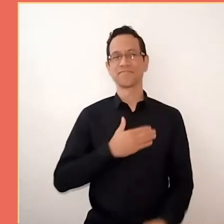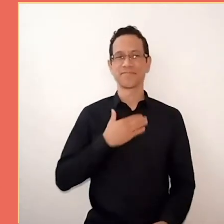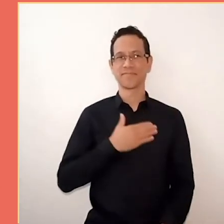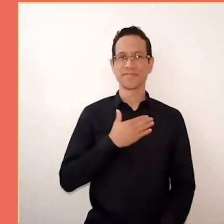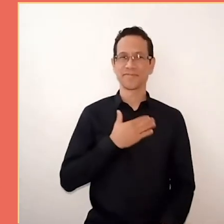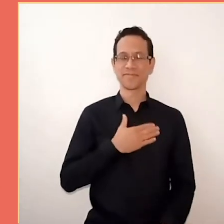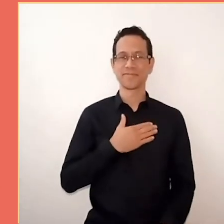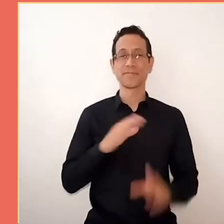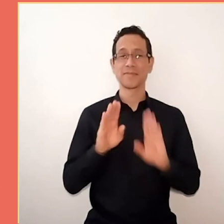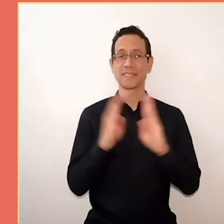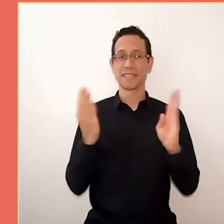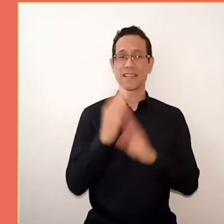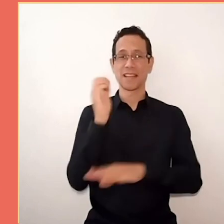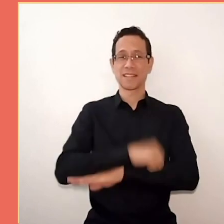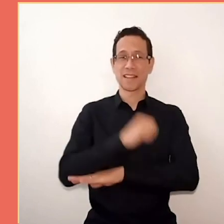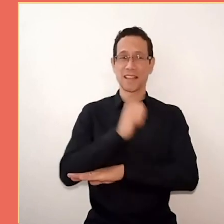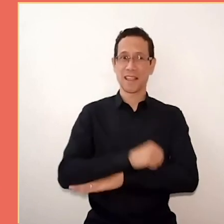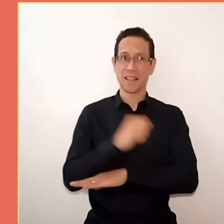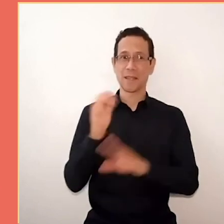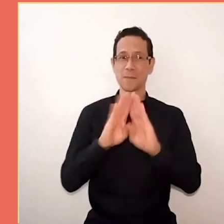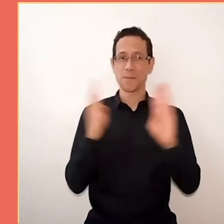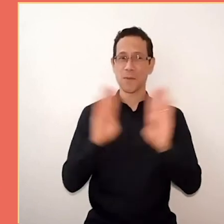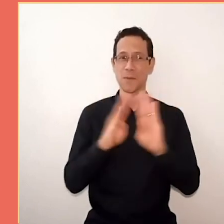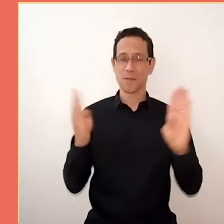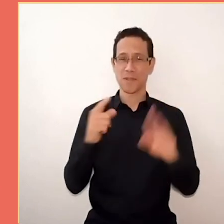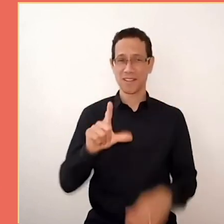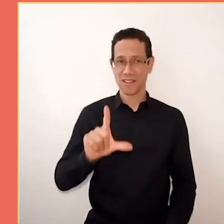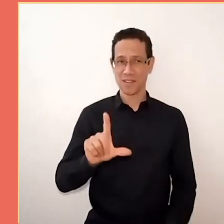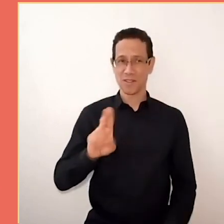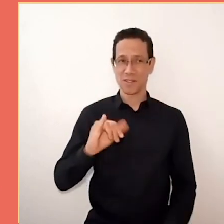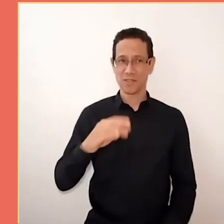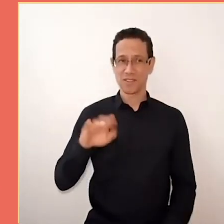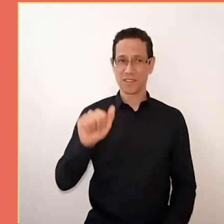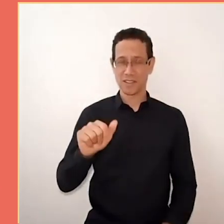como Luciana tão bem colocou, a Luciana Nascimento tão bem colocou.